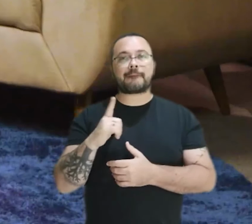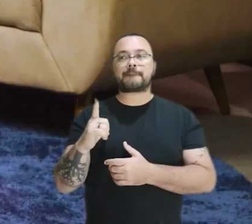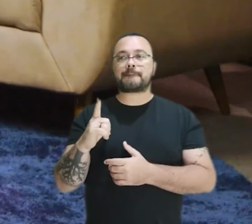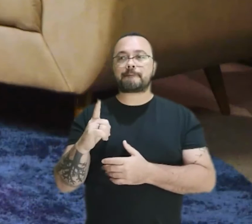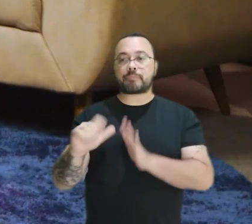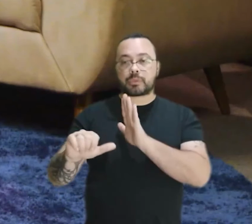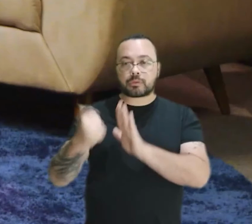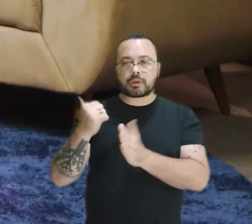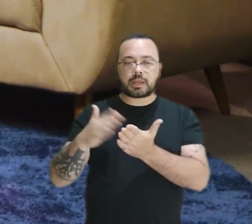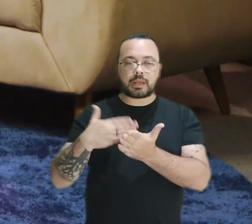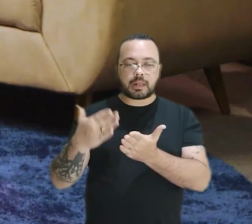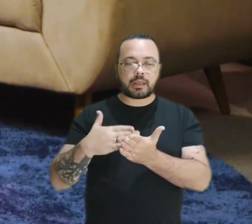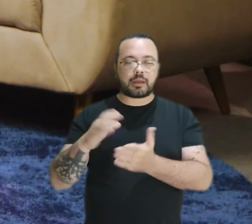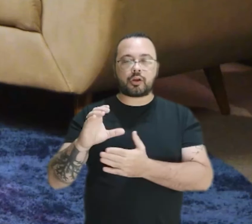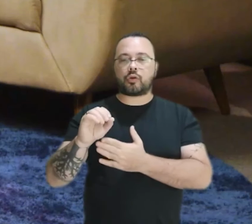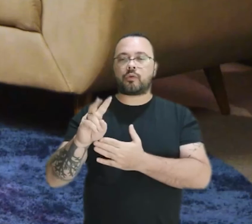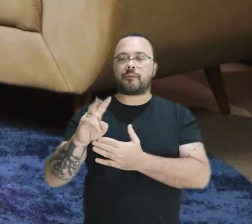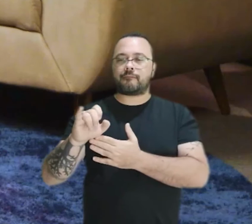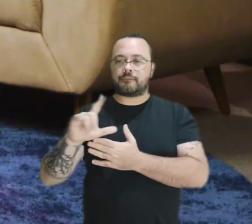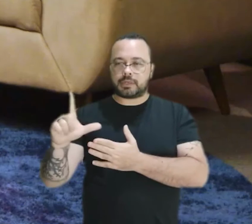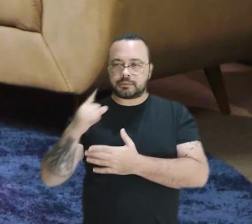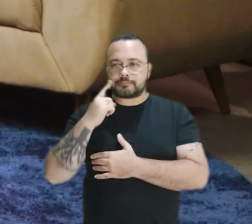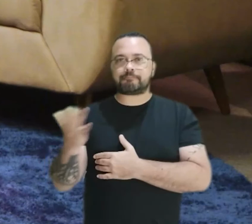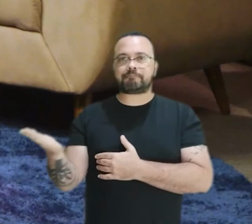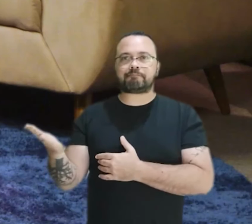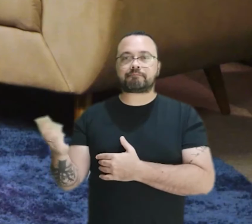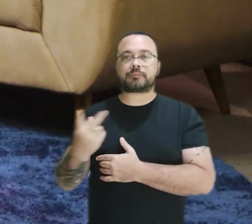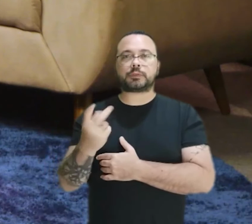o primeiro livro, que é o "Covil", que é de 2013,